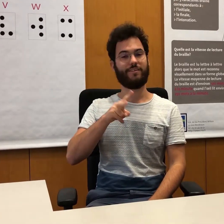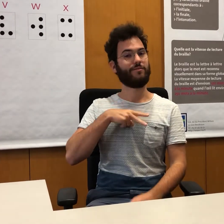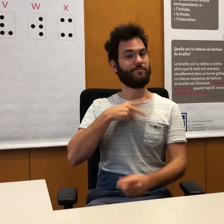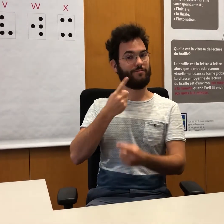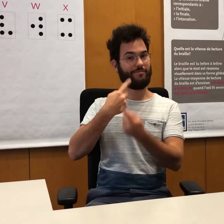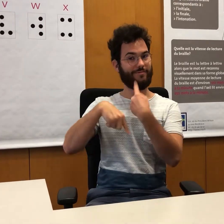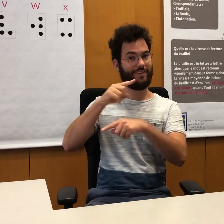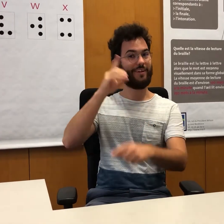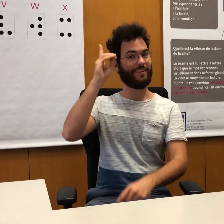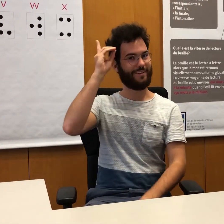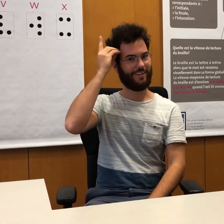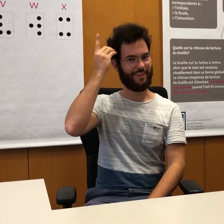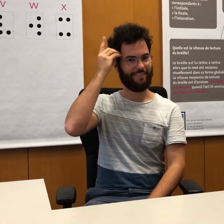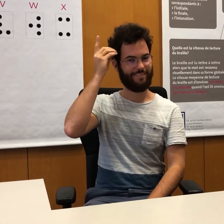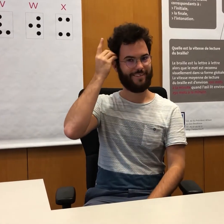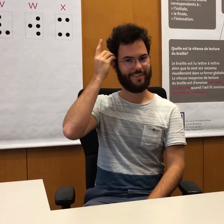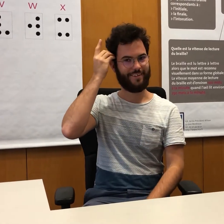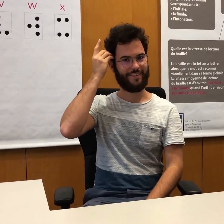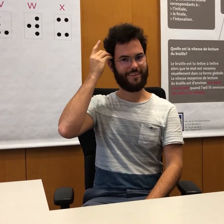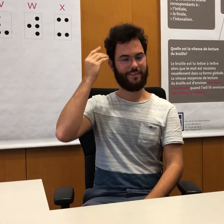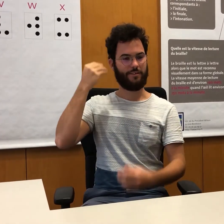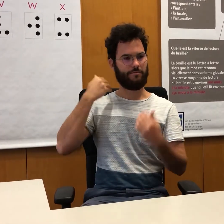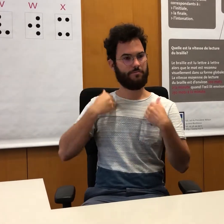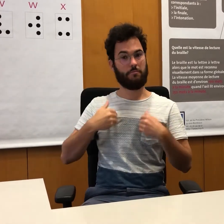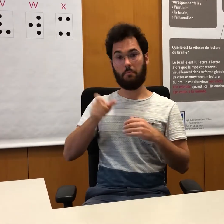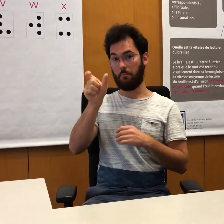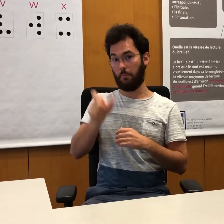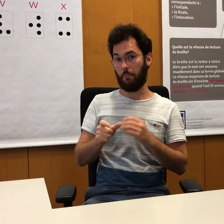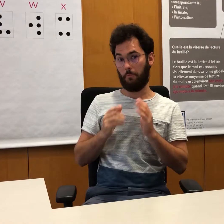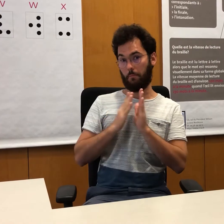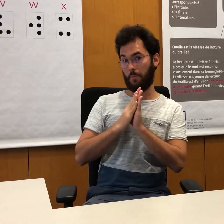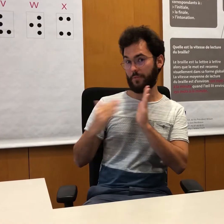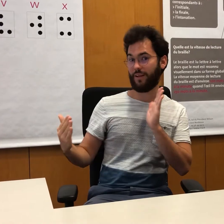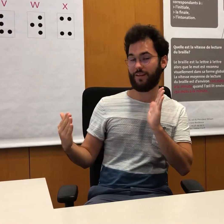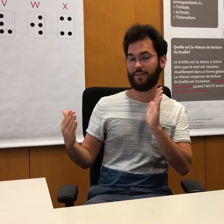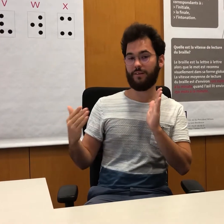et voici mon nom signé. Je suis bibliothécaire